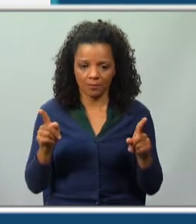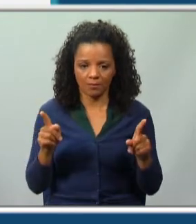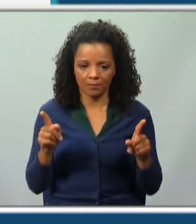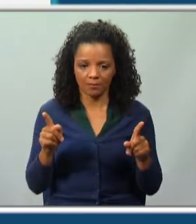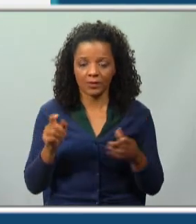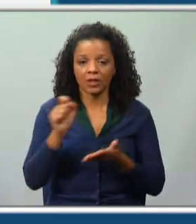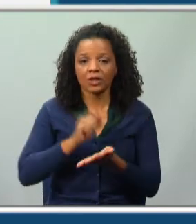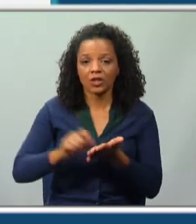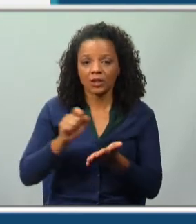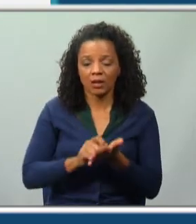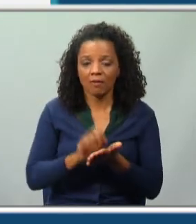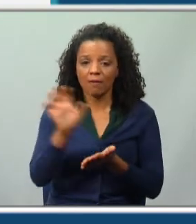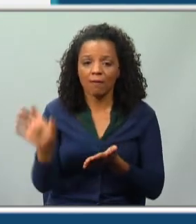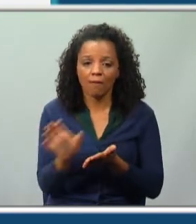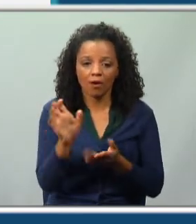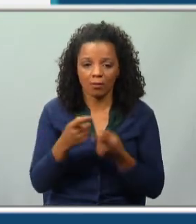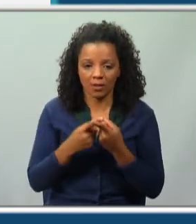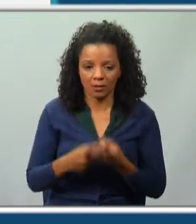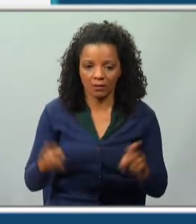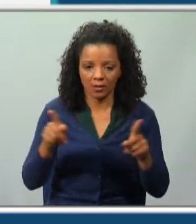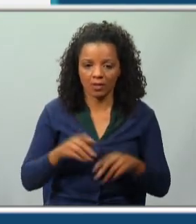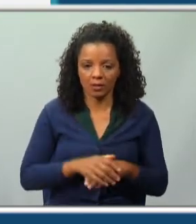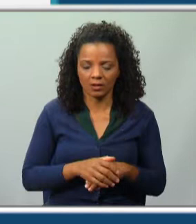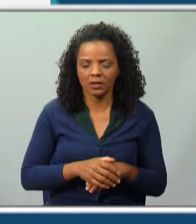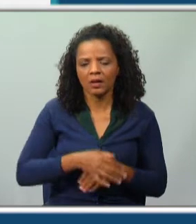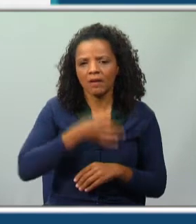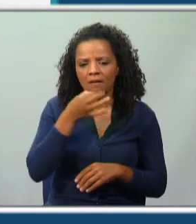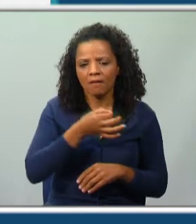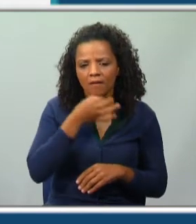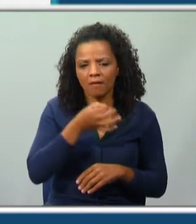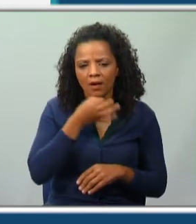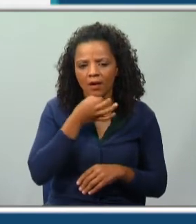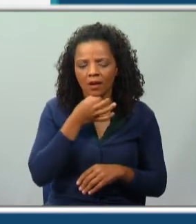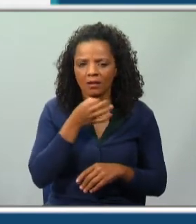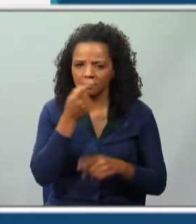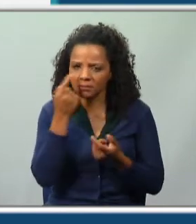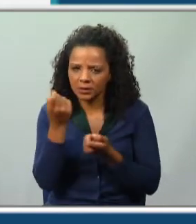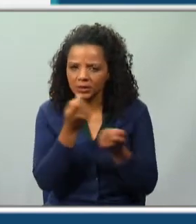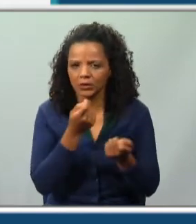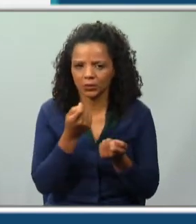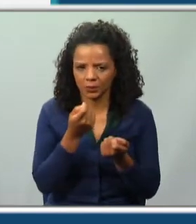inscrevem-se de maneira diferente e pronunciam-se de forma Idêntica são 以不同的方式註冊並發音相同